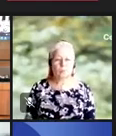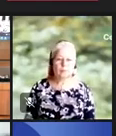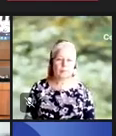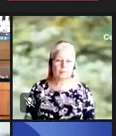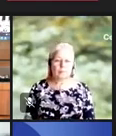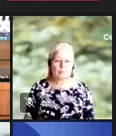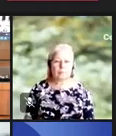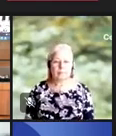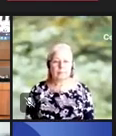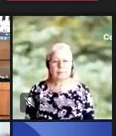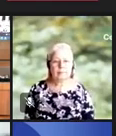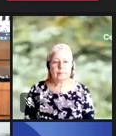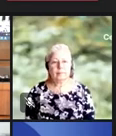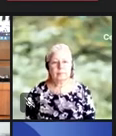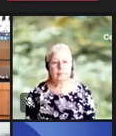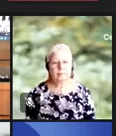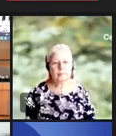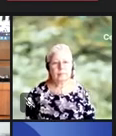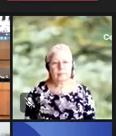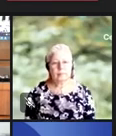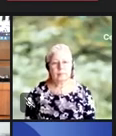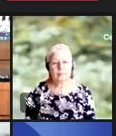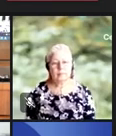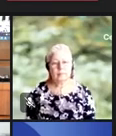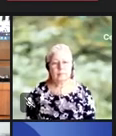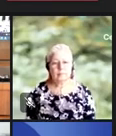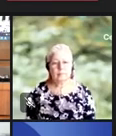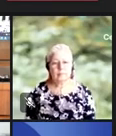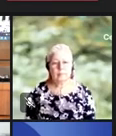Svara Men utifrån det här cirka jag bifall till kommunstyrelsens förslag